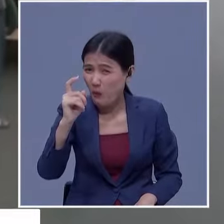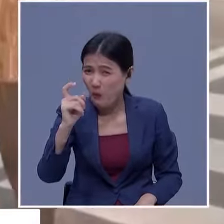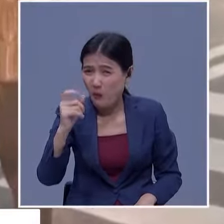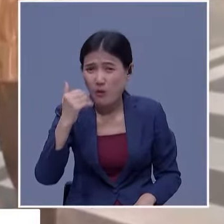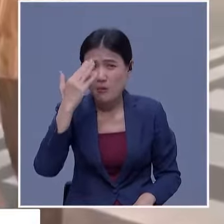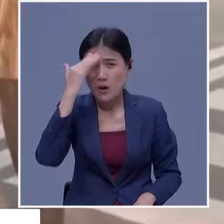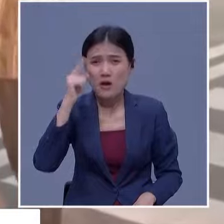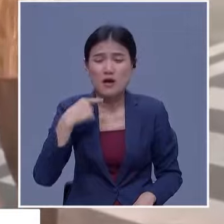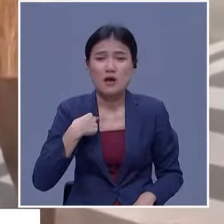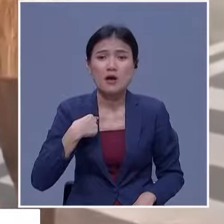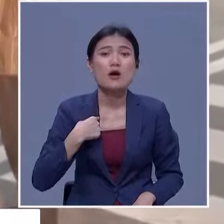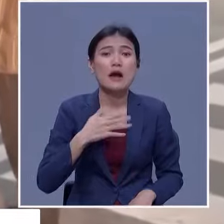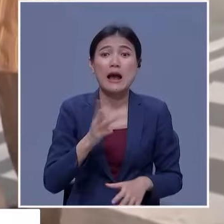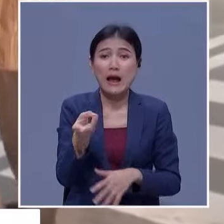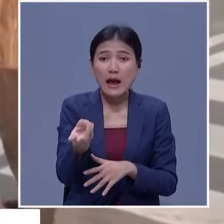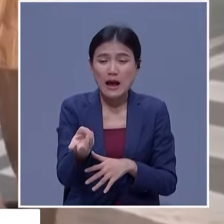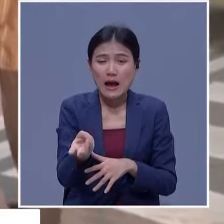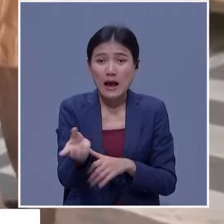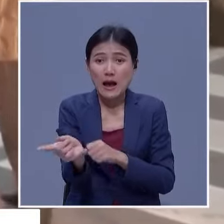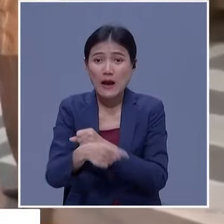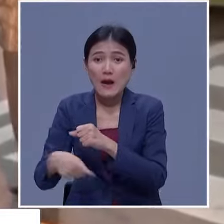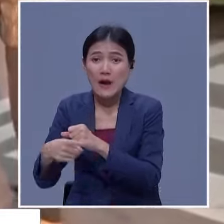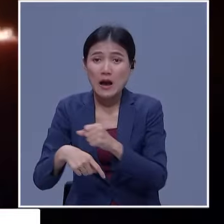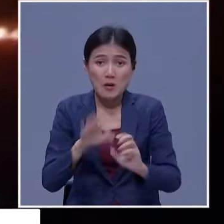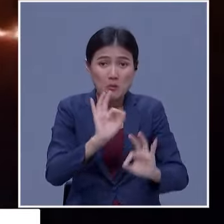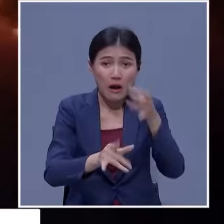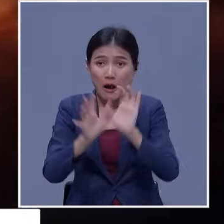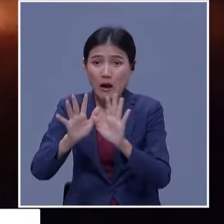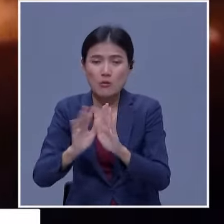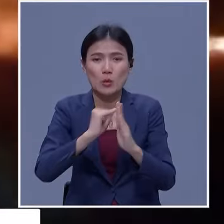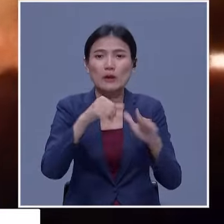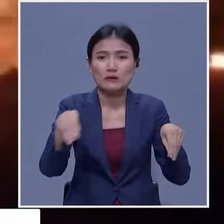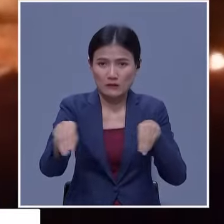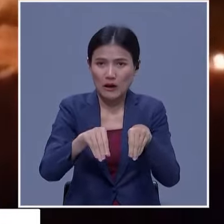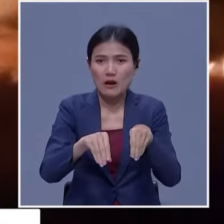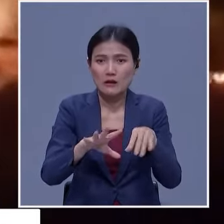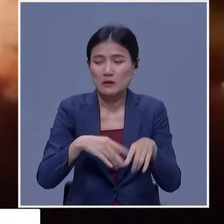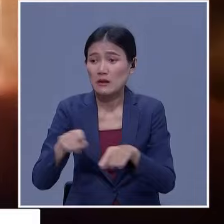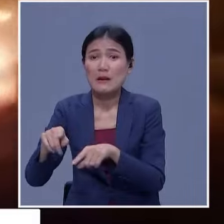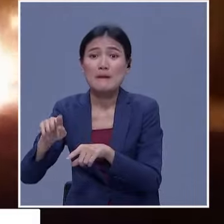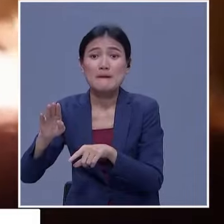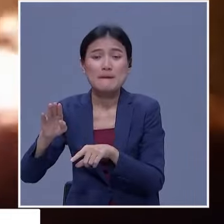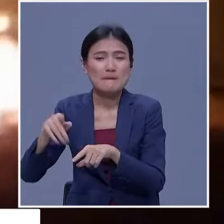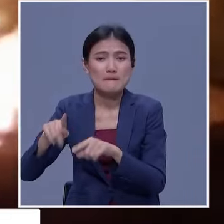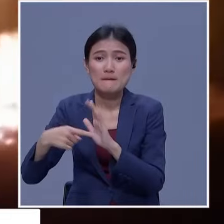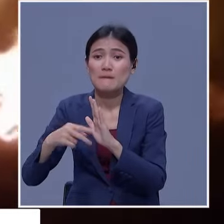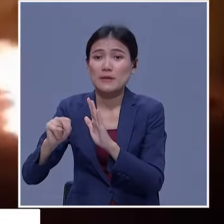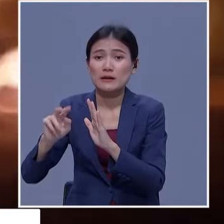เผาฟางต่อสังของเกษตรกรในรัฐที่อยู่ใกล้ เคียงกันรวมไปถึงรัฐปัญจาบรัฐรยานาแล้วก็